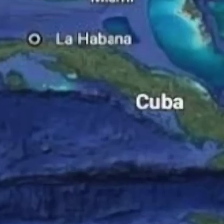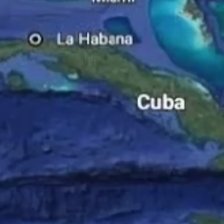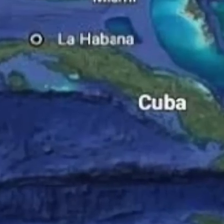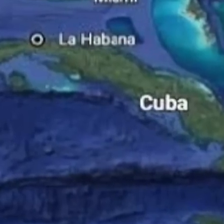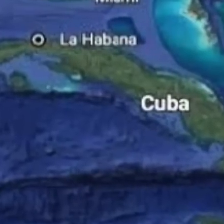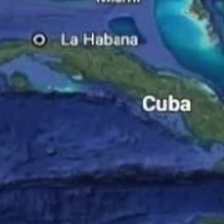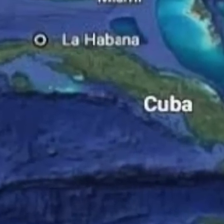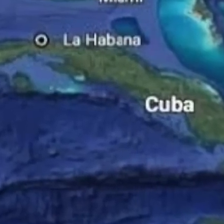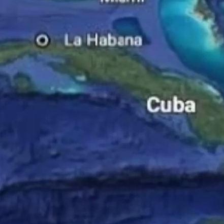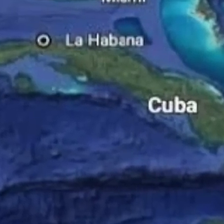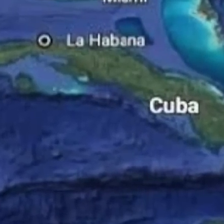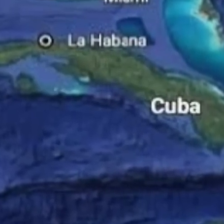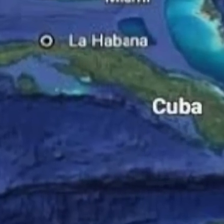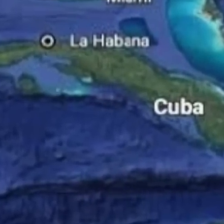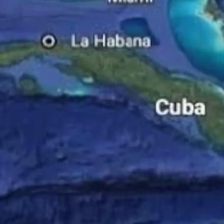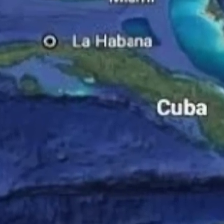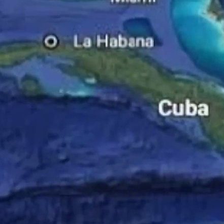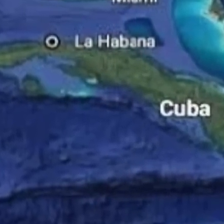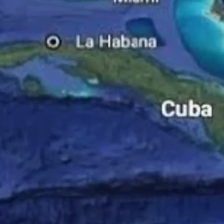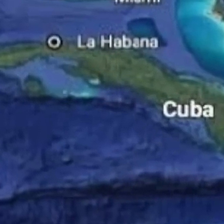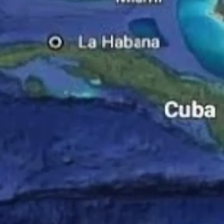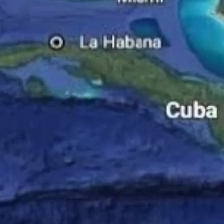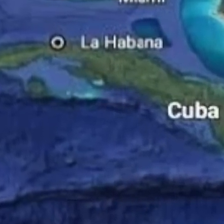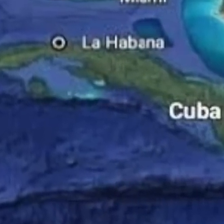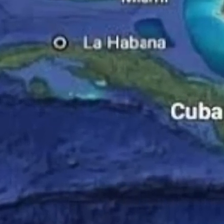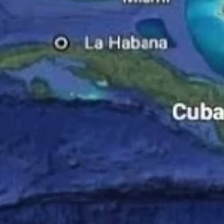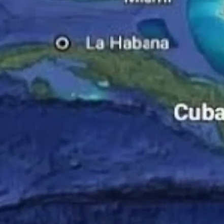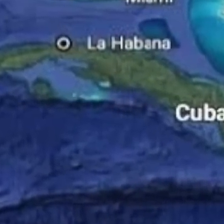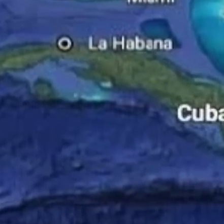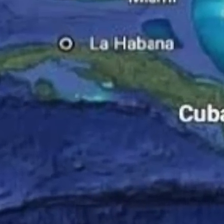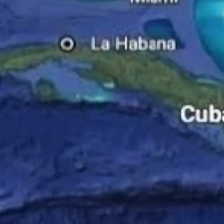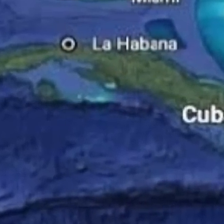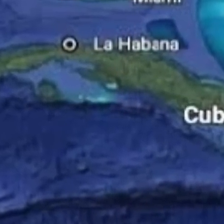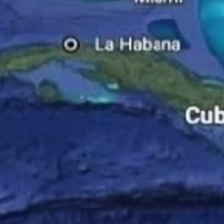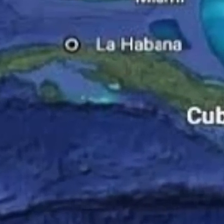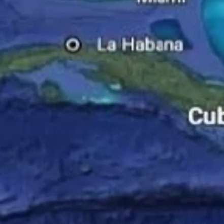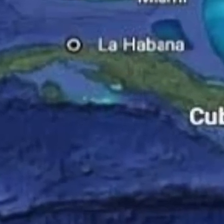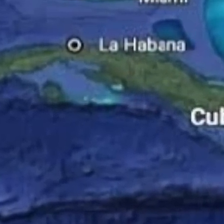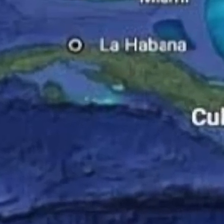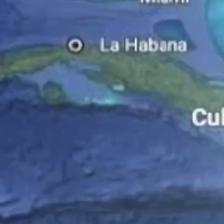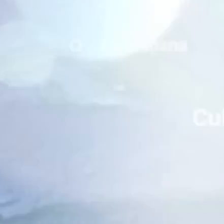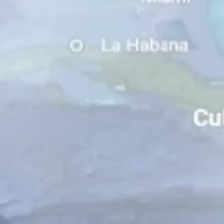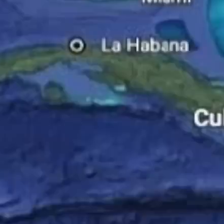para el resto del mundo se mantendrá el nombre algo que Gran Bretaña ha secundado